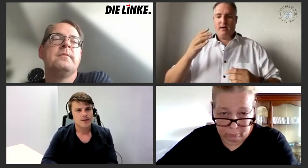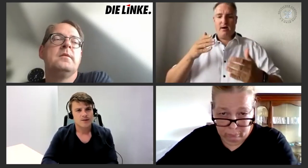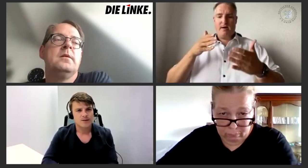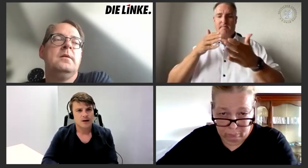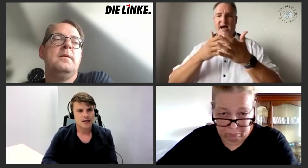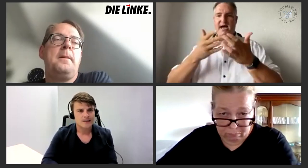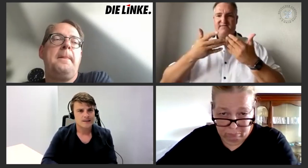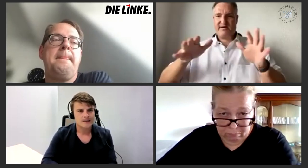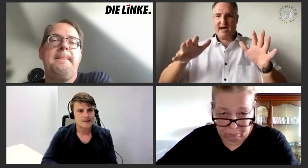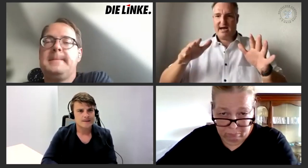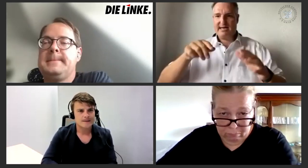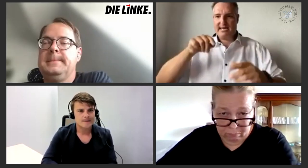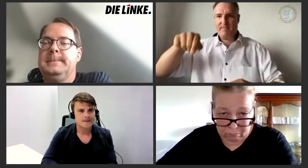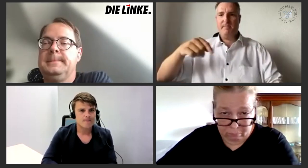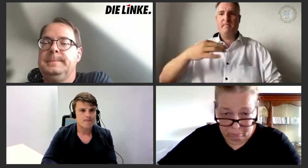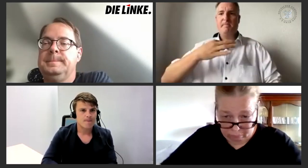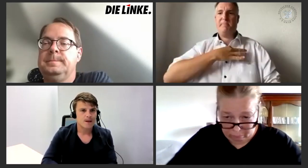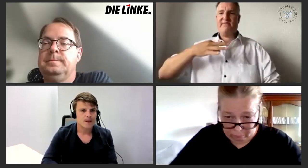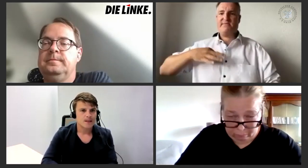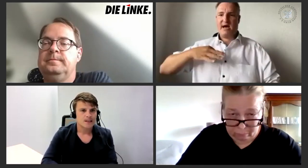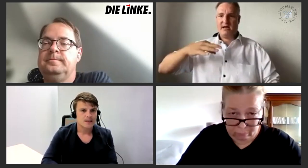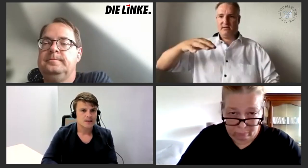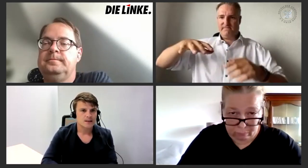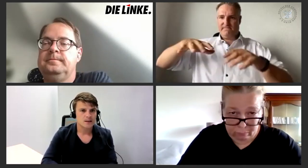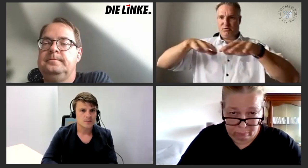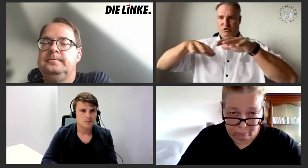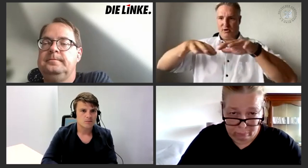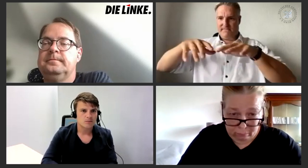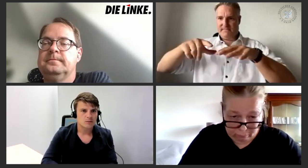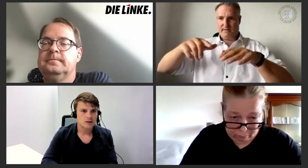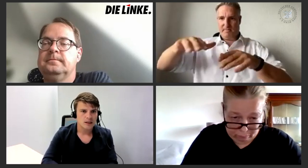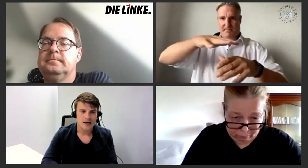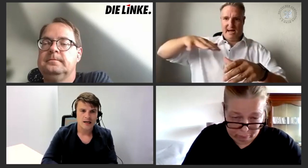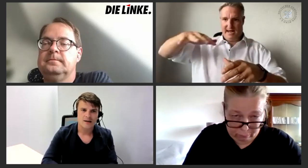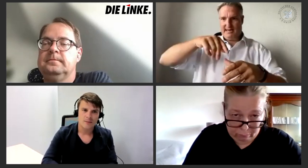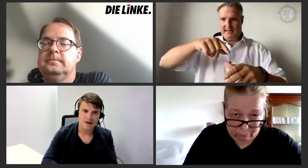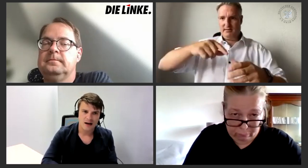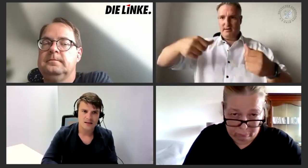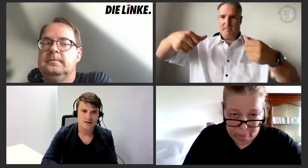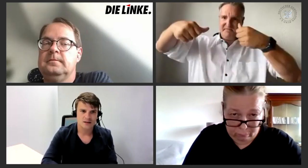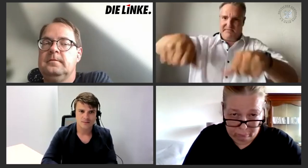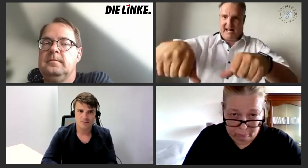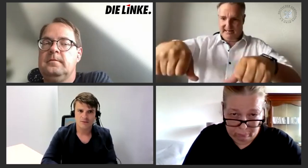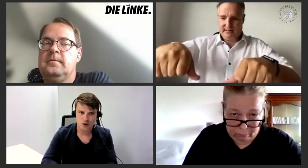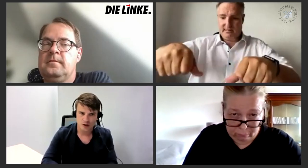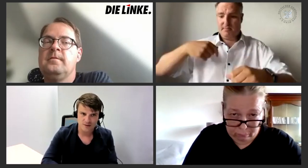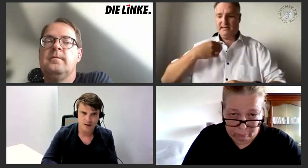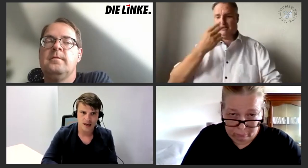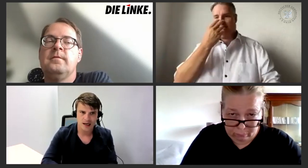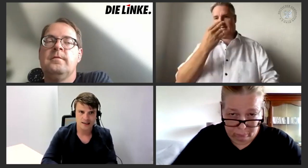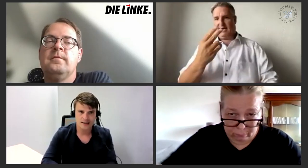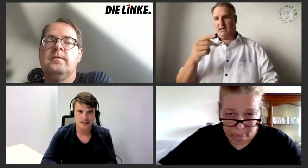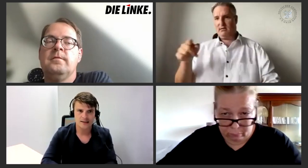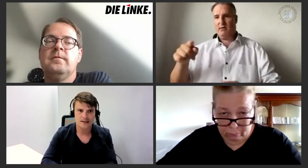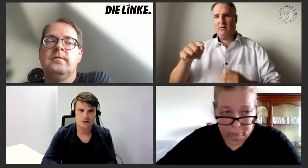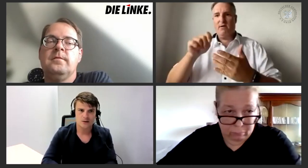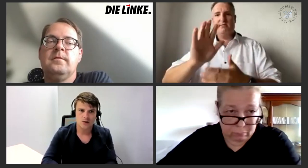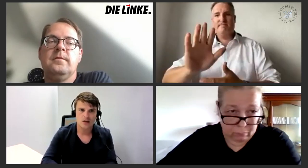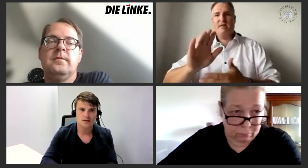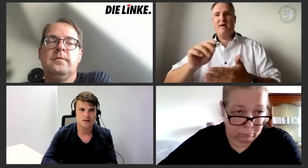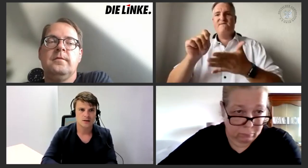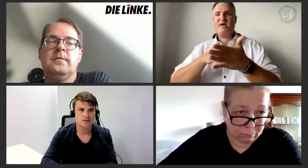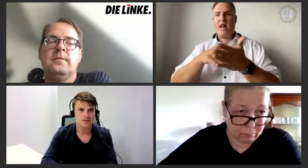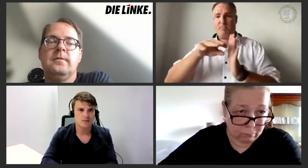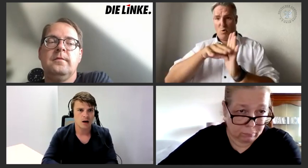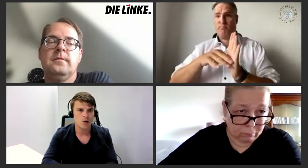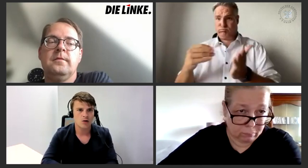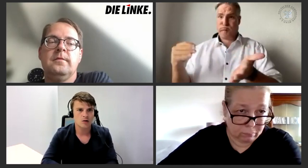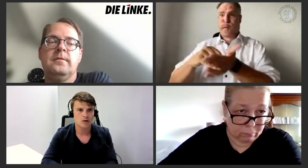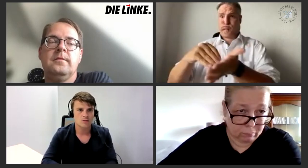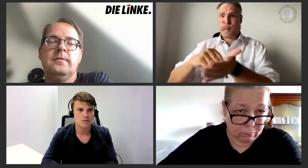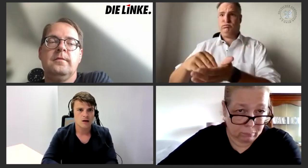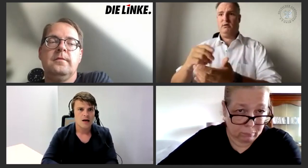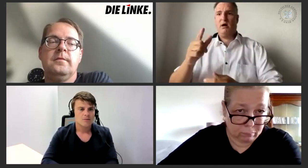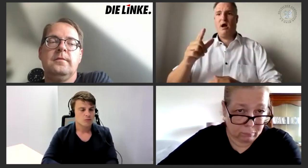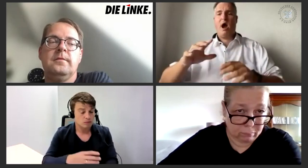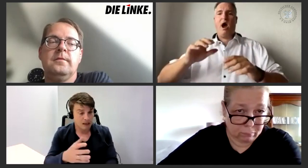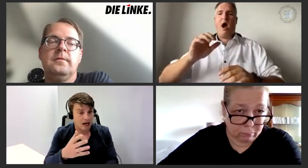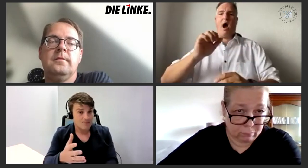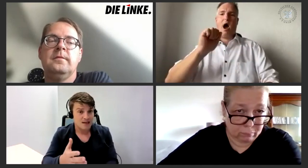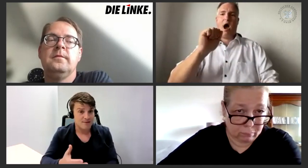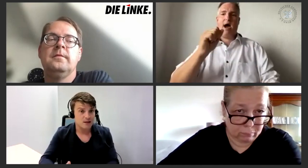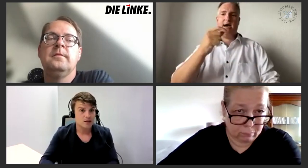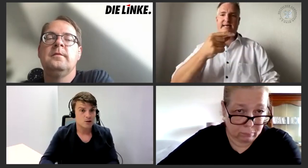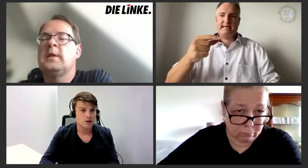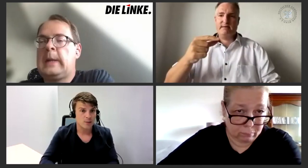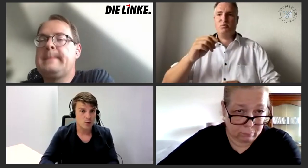Beispielsweise im privaten Wirtschaftsbereich,